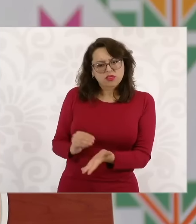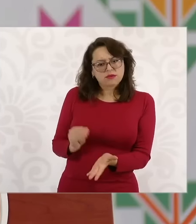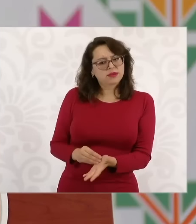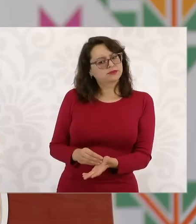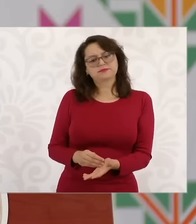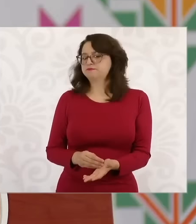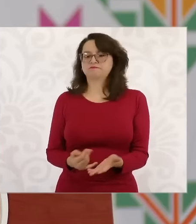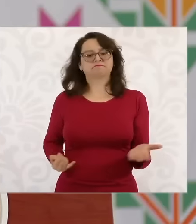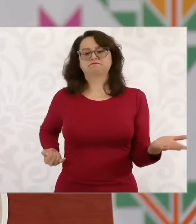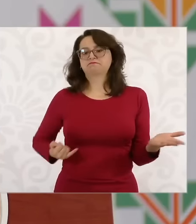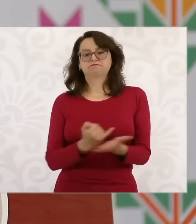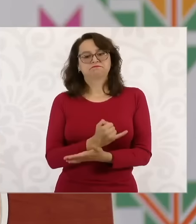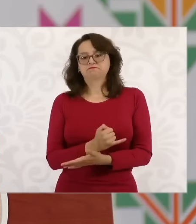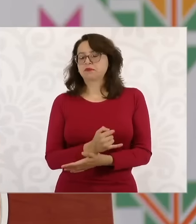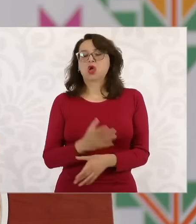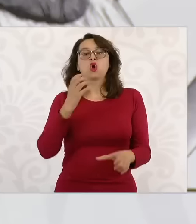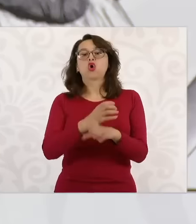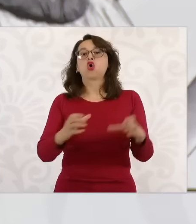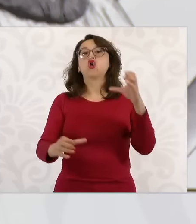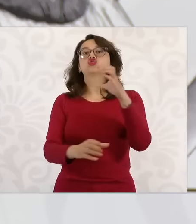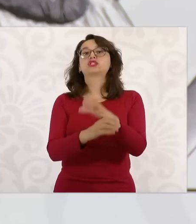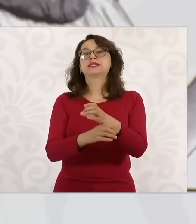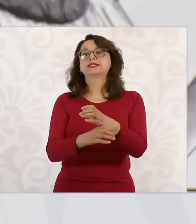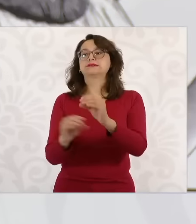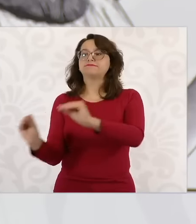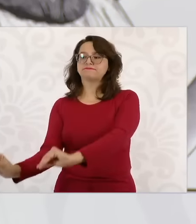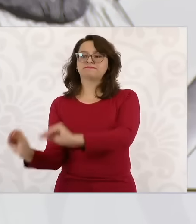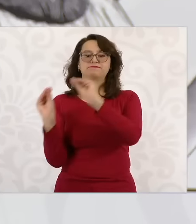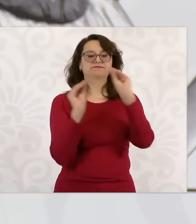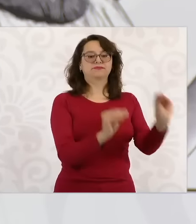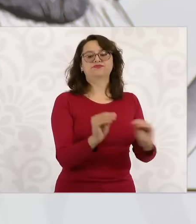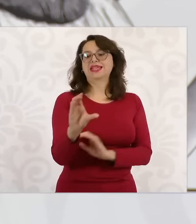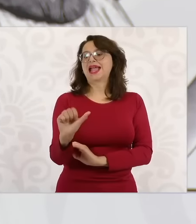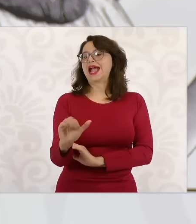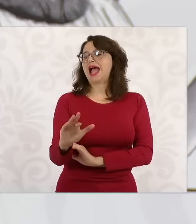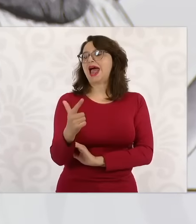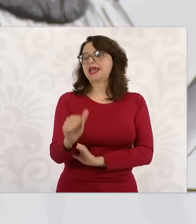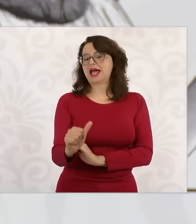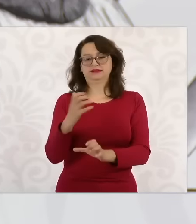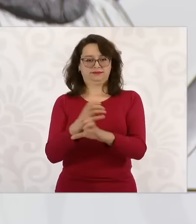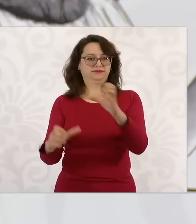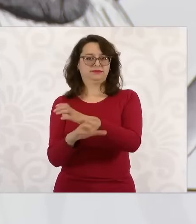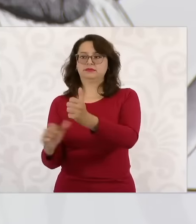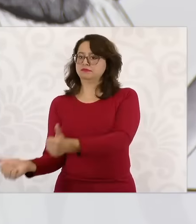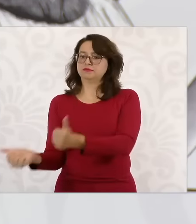se toma la decisión de que se vaya a la carga por razones de seguridad, de protección civil.